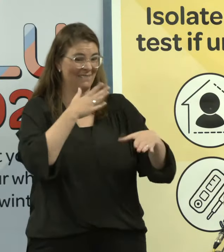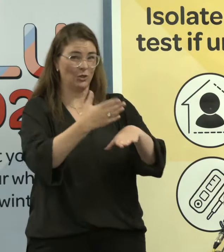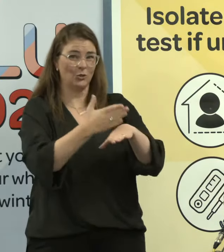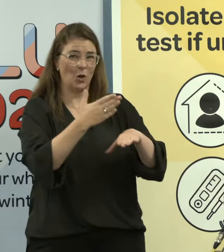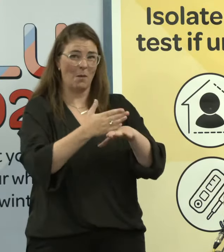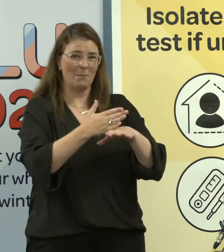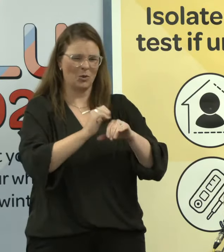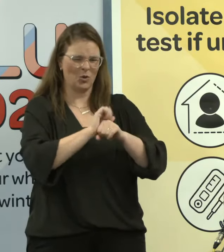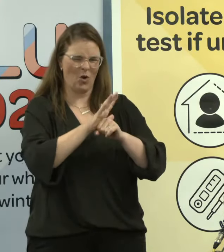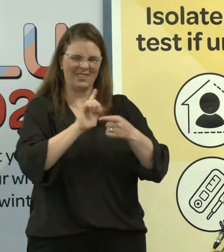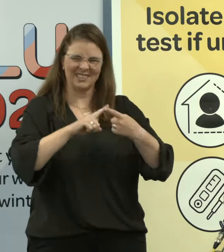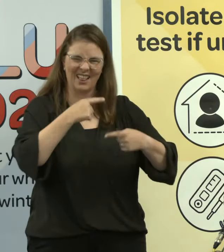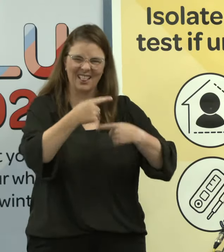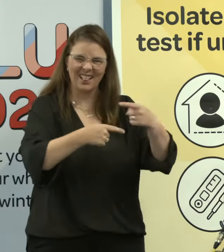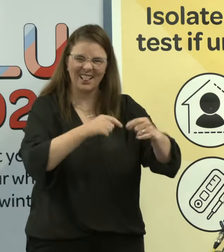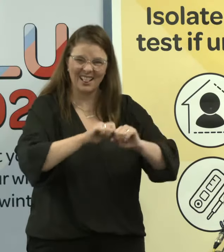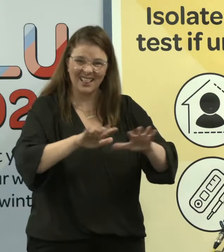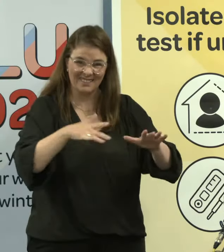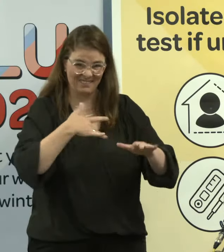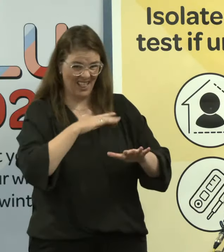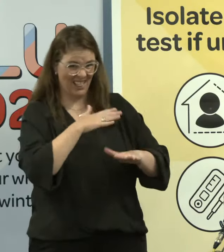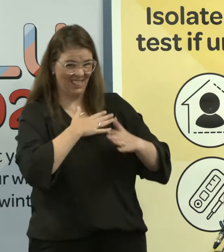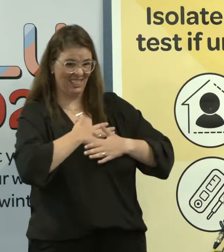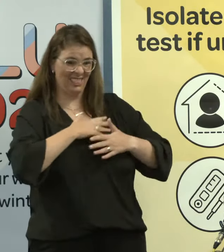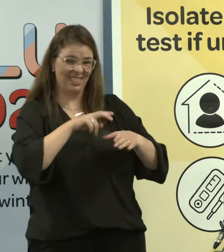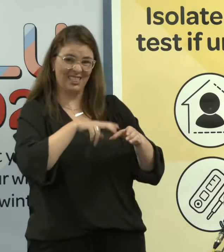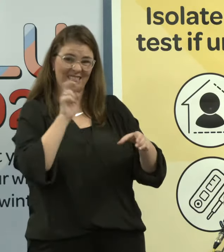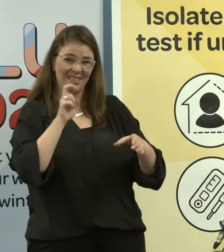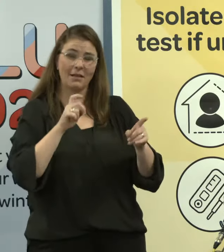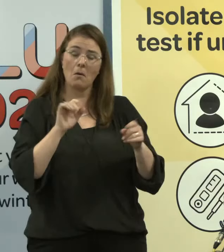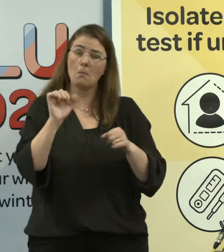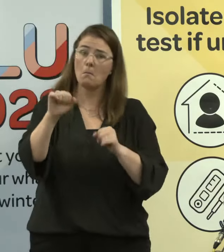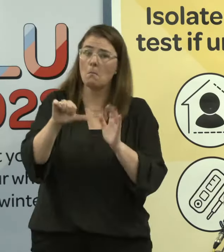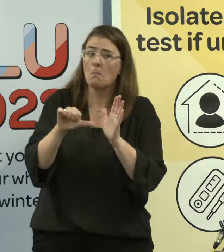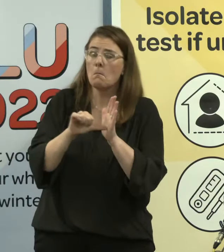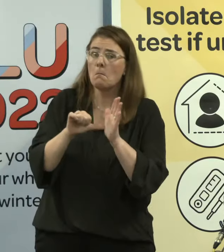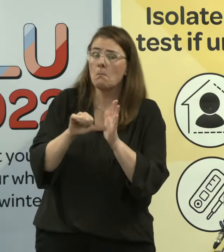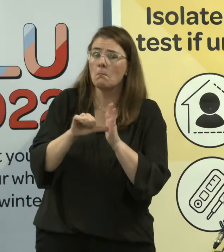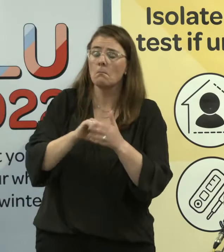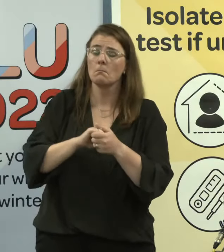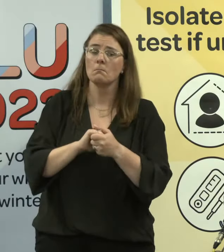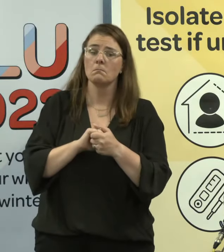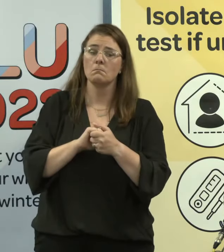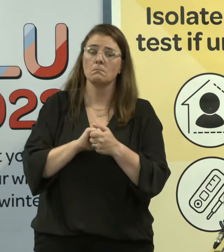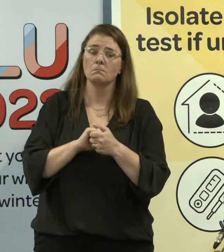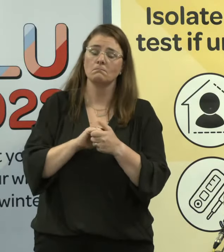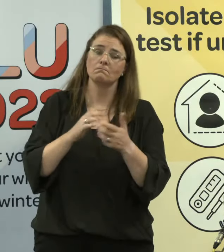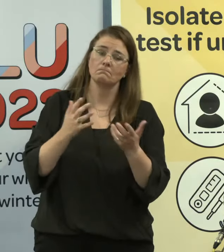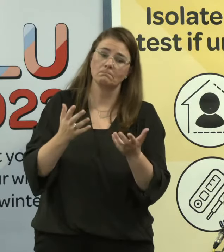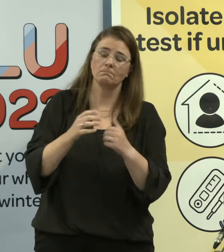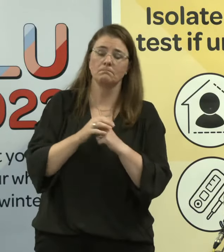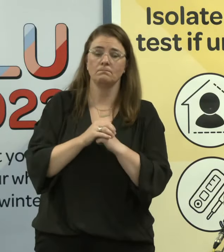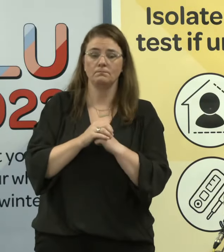taea hei moku ina hoki ahau.